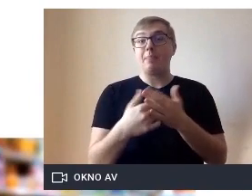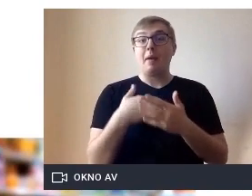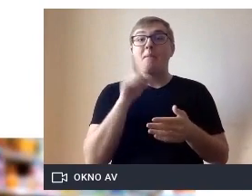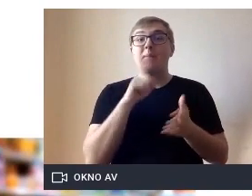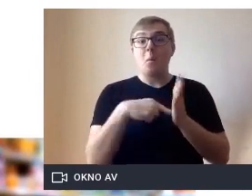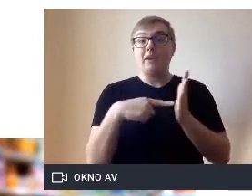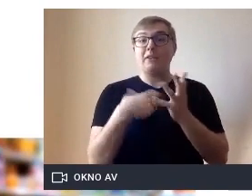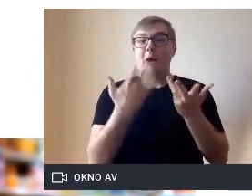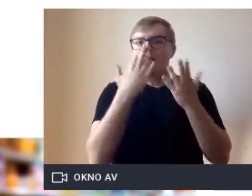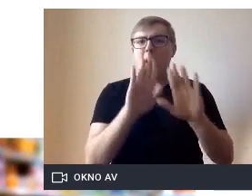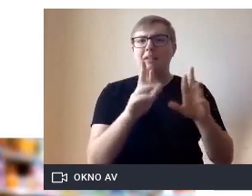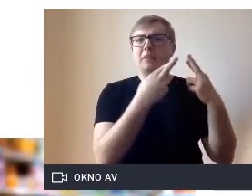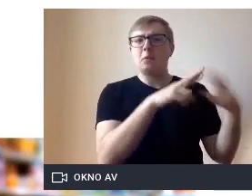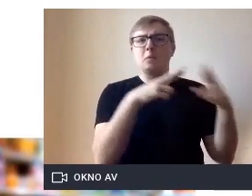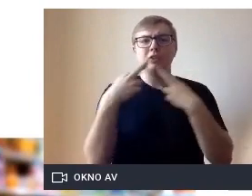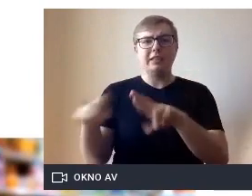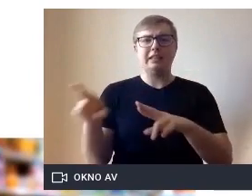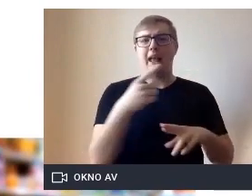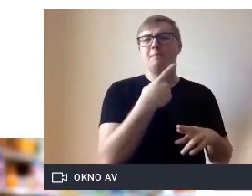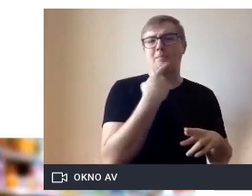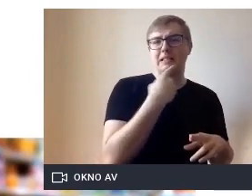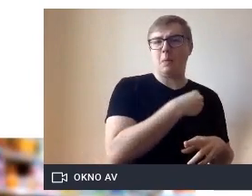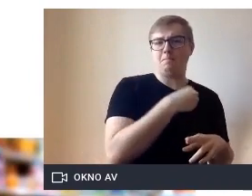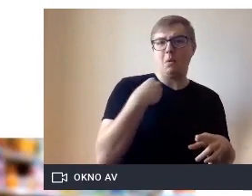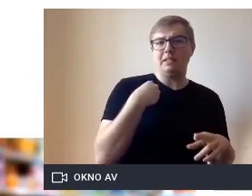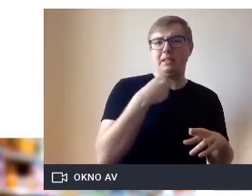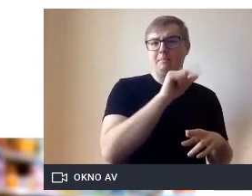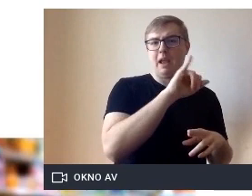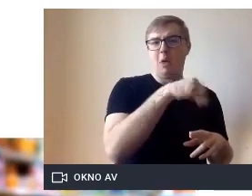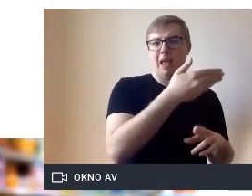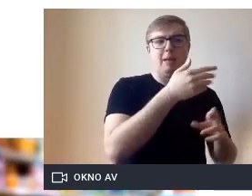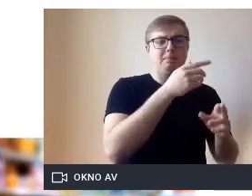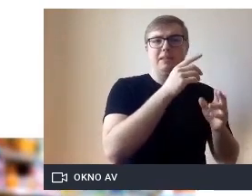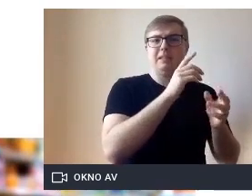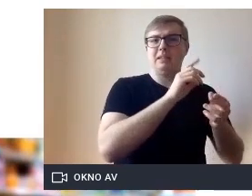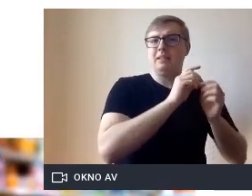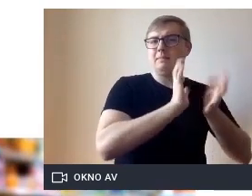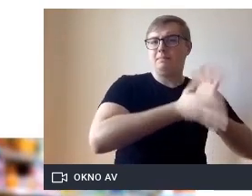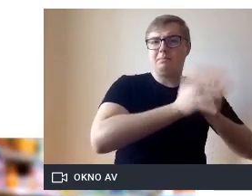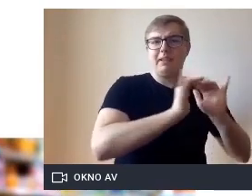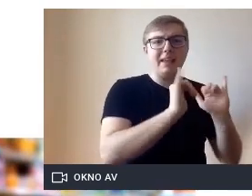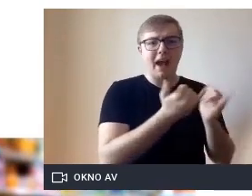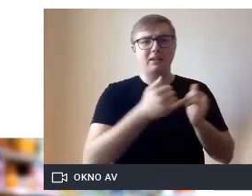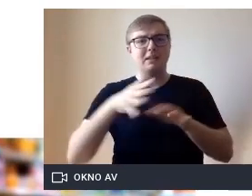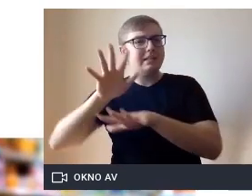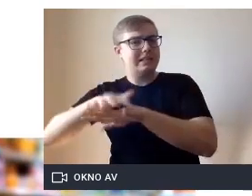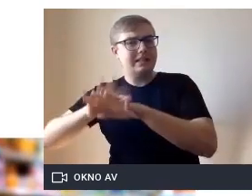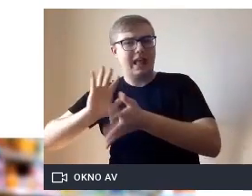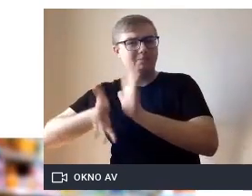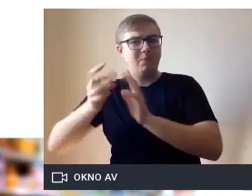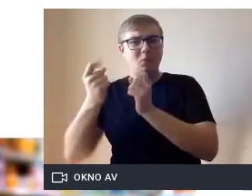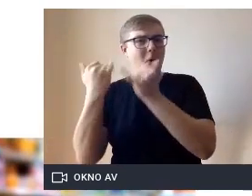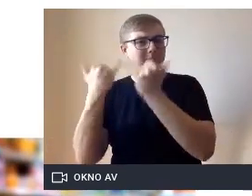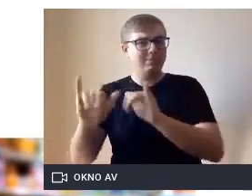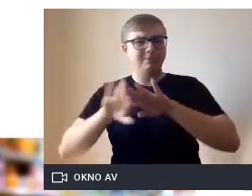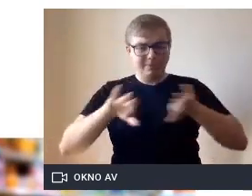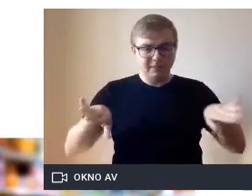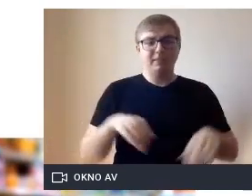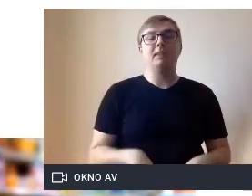Właśnie dlatego chciałem pokazać Wam różnicę między PJM a SJM.